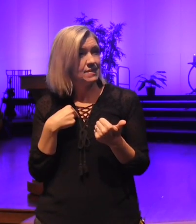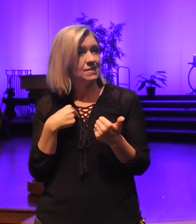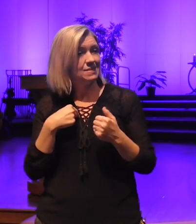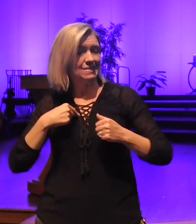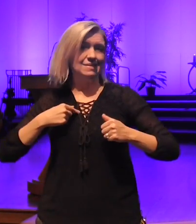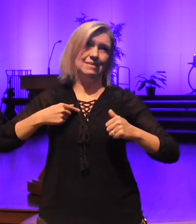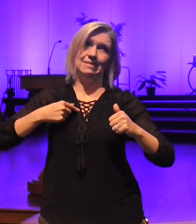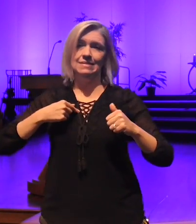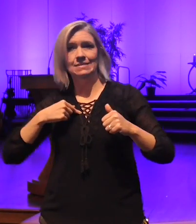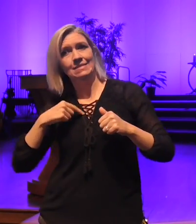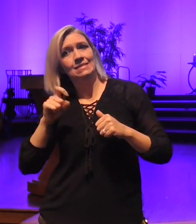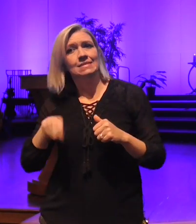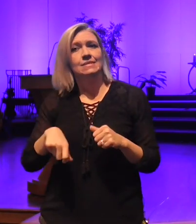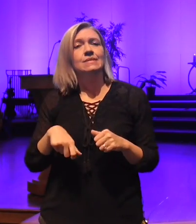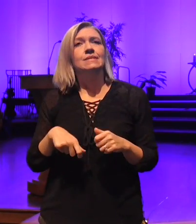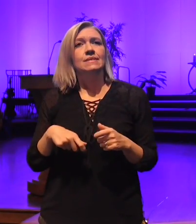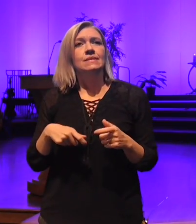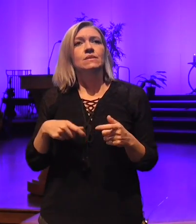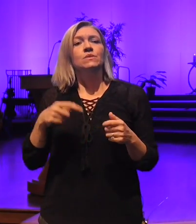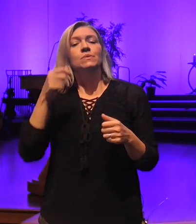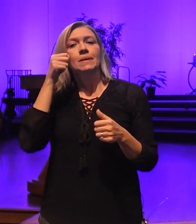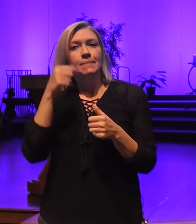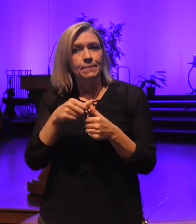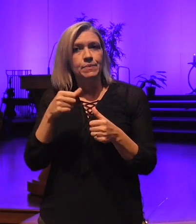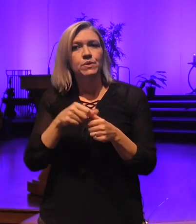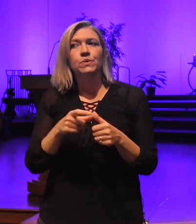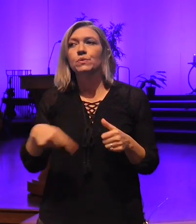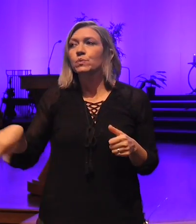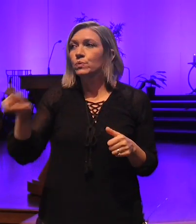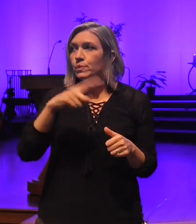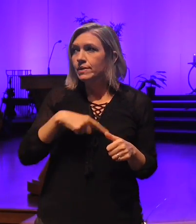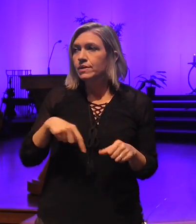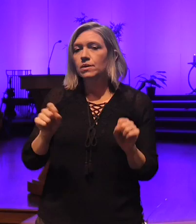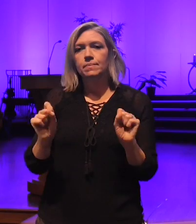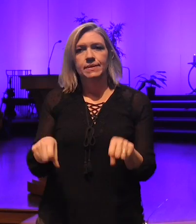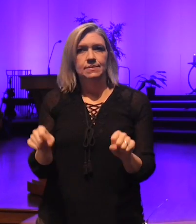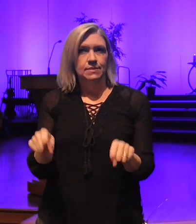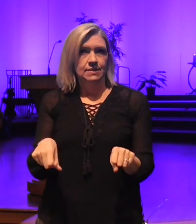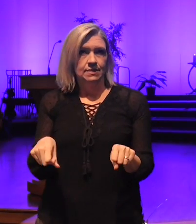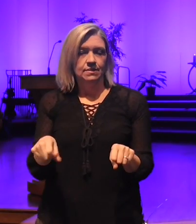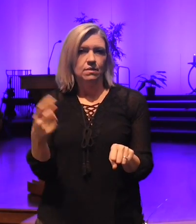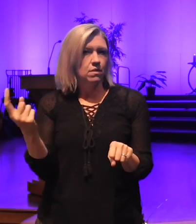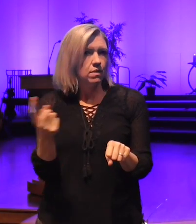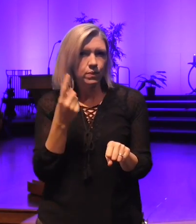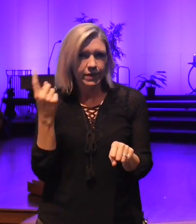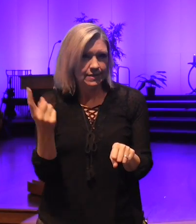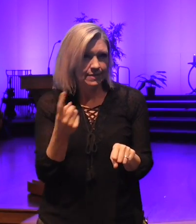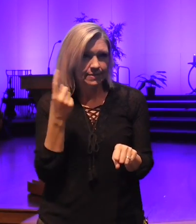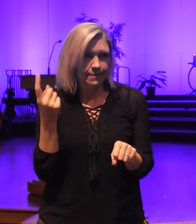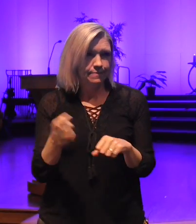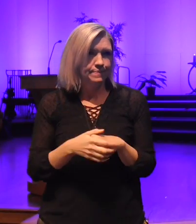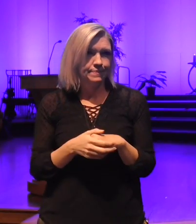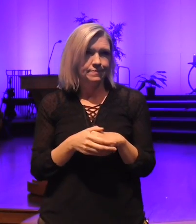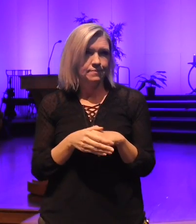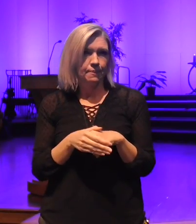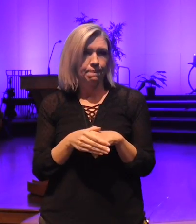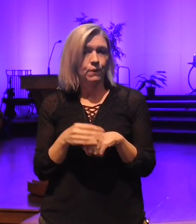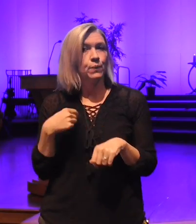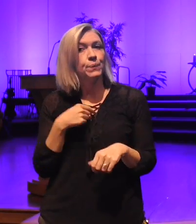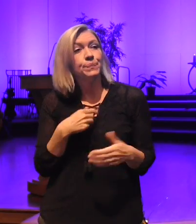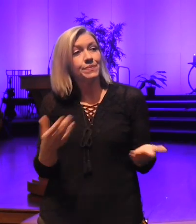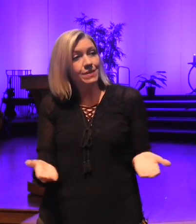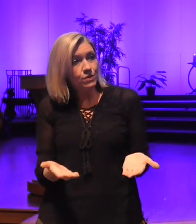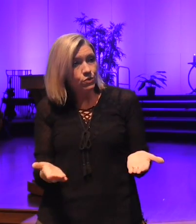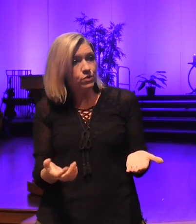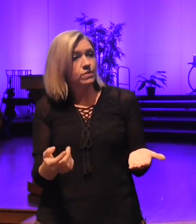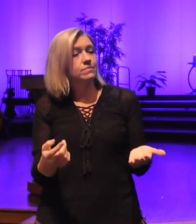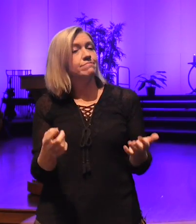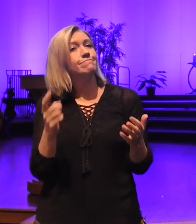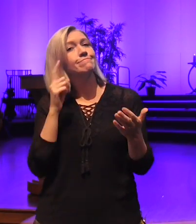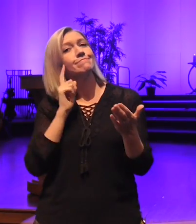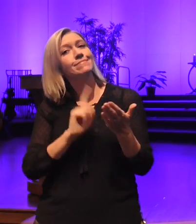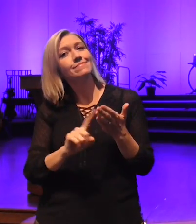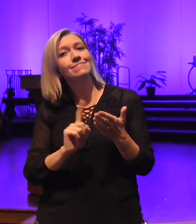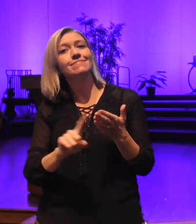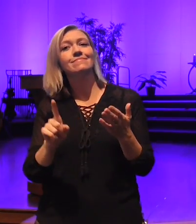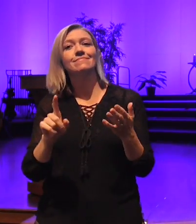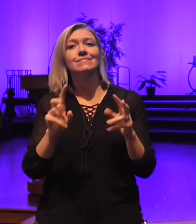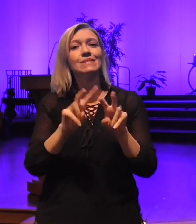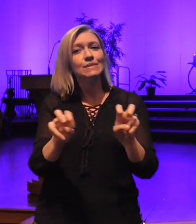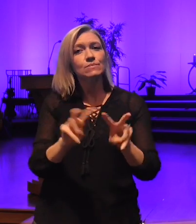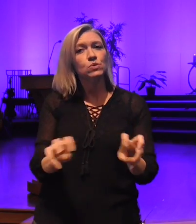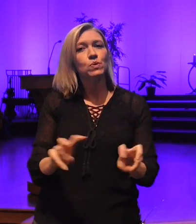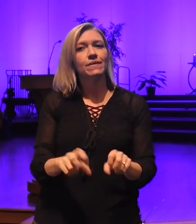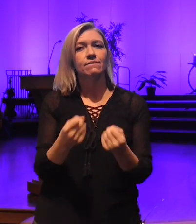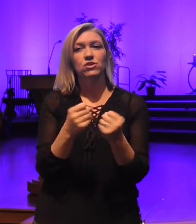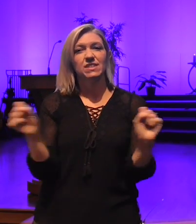recuerda que somos posibilidades, siempre, siempre estamos aquí para explorar, ser libre, así que sal. la